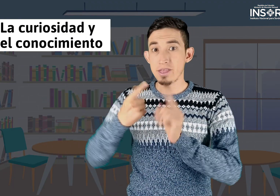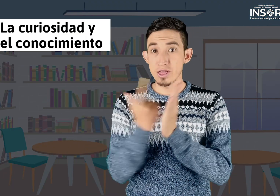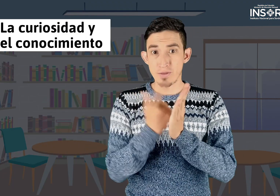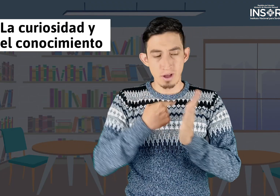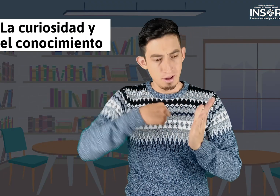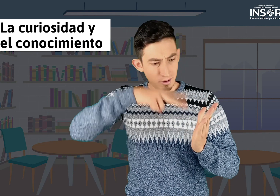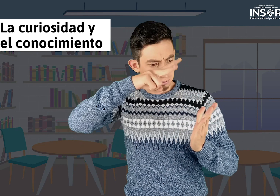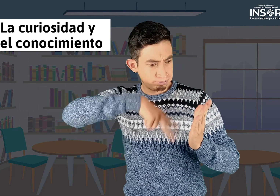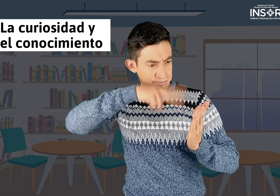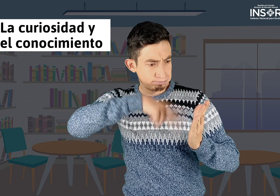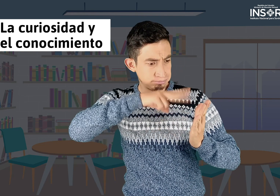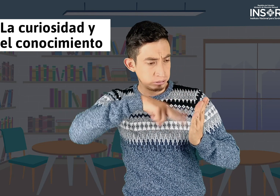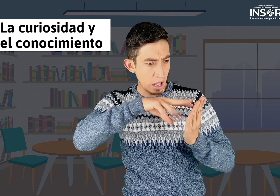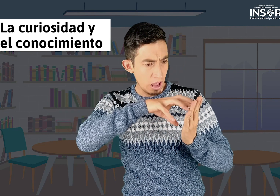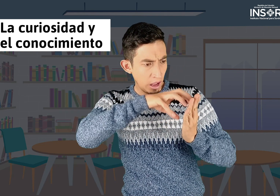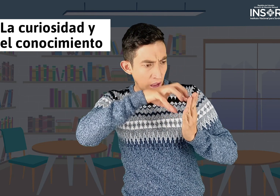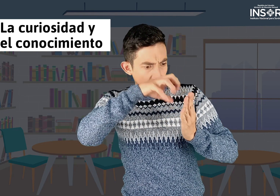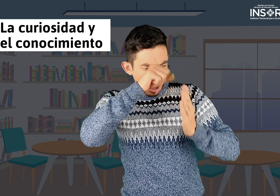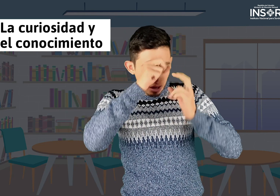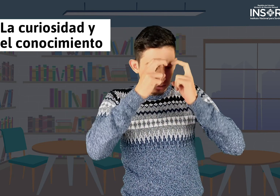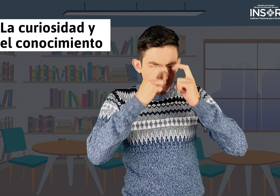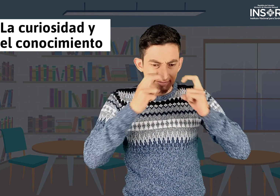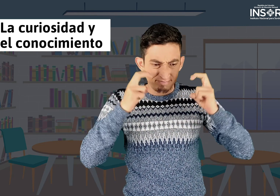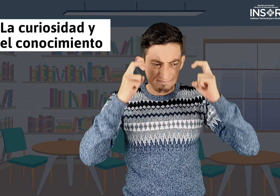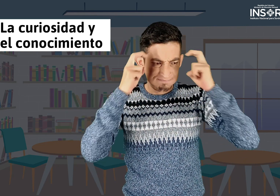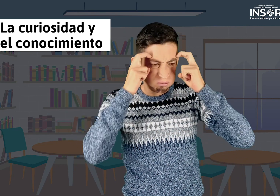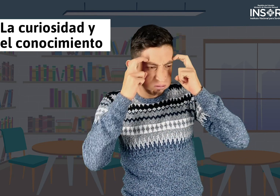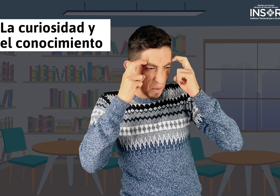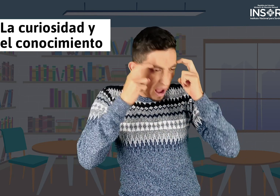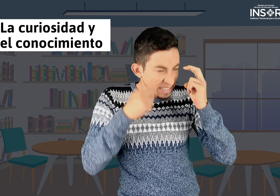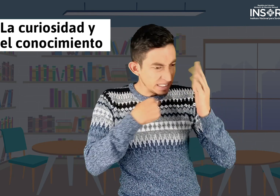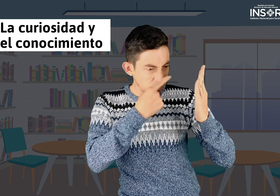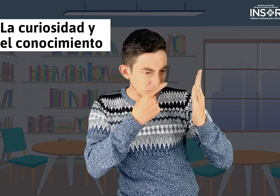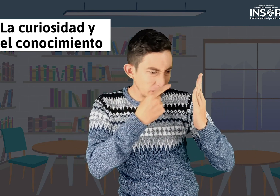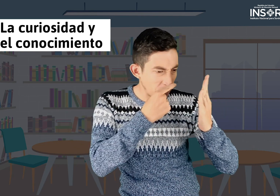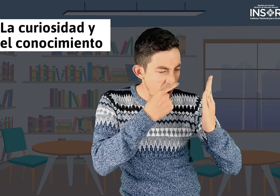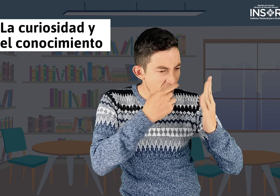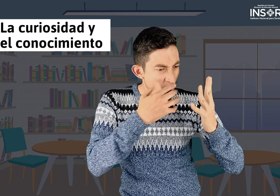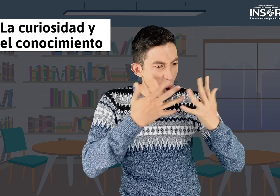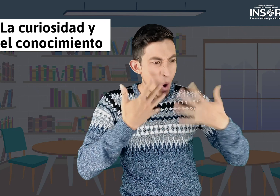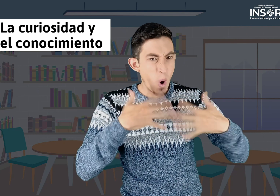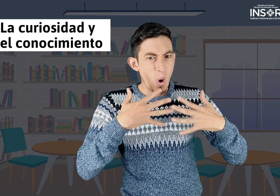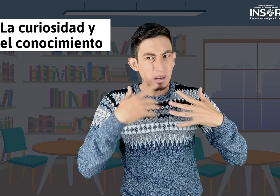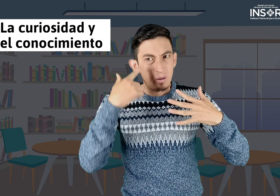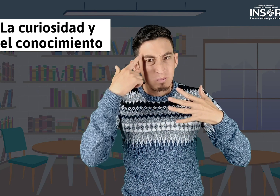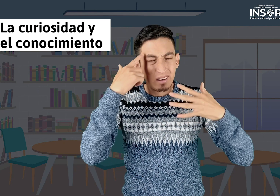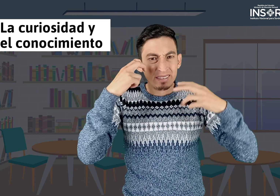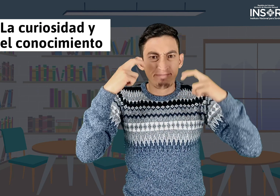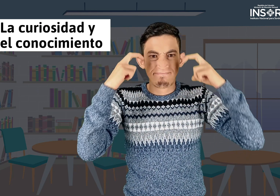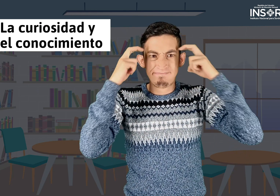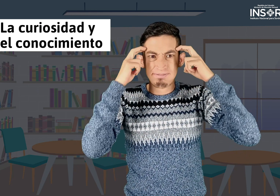La lectura aumenta el conocimiento y nuestra curiosidad por conocer y aprender.